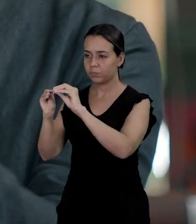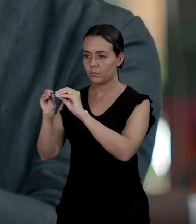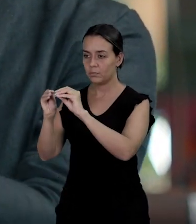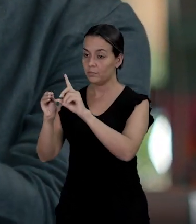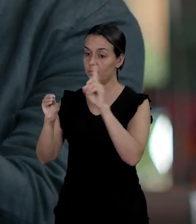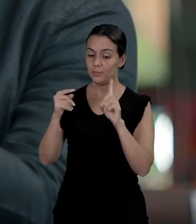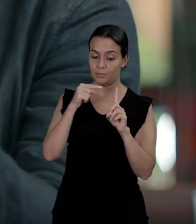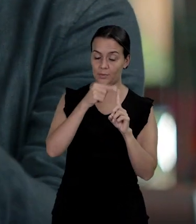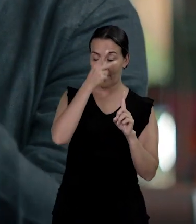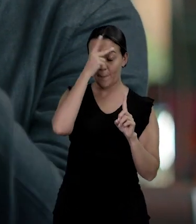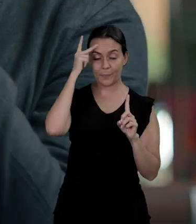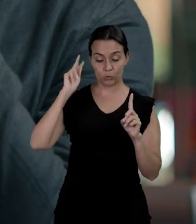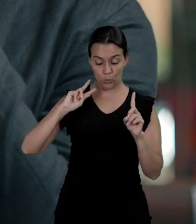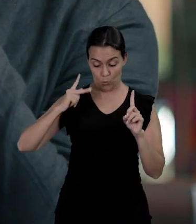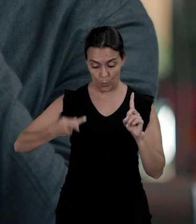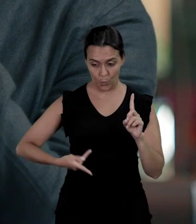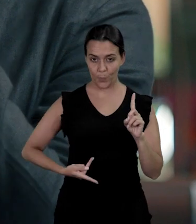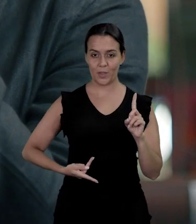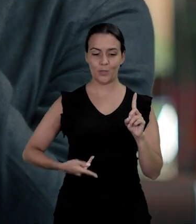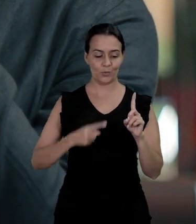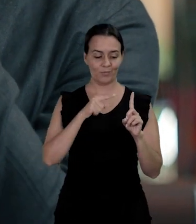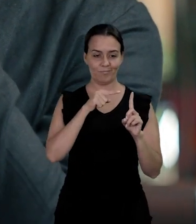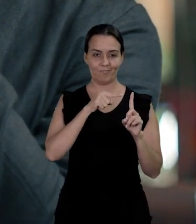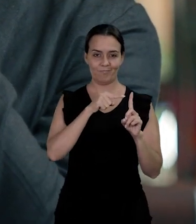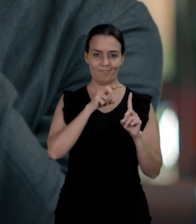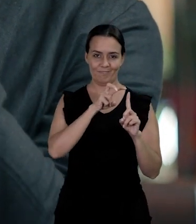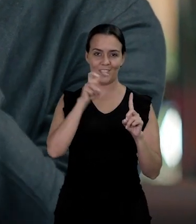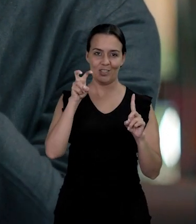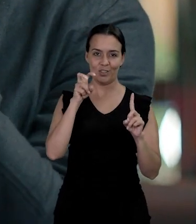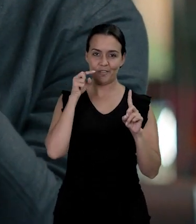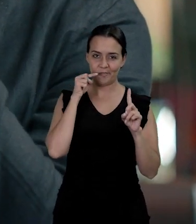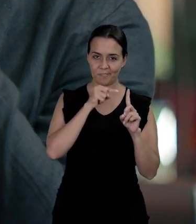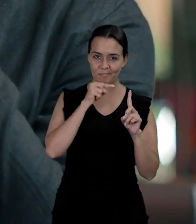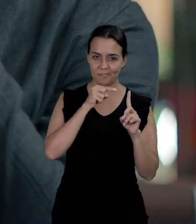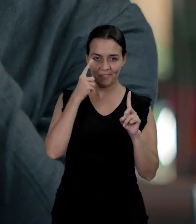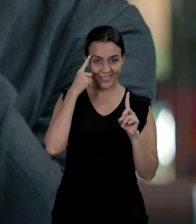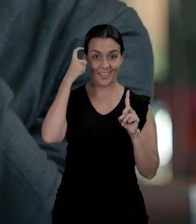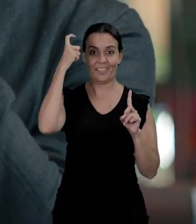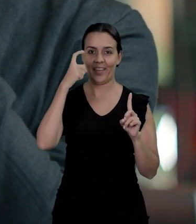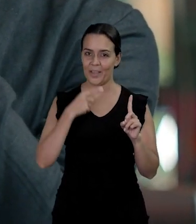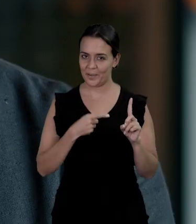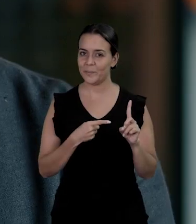Talvez os programadores sejam artistas e a gente não entendeu eles como artistas ainda e tal.